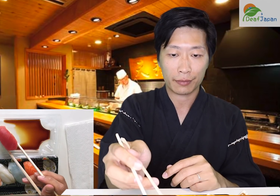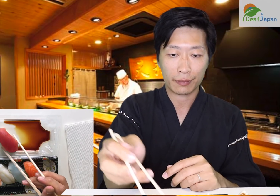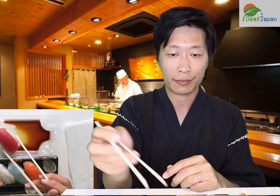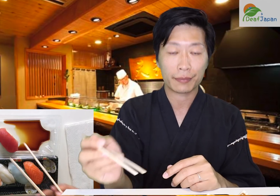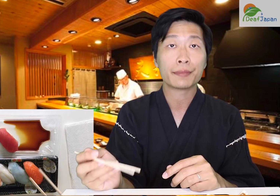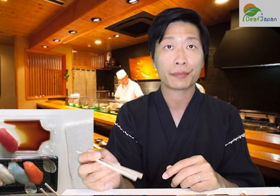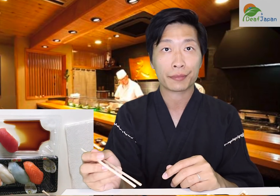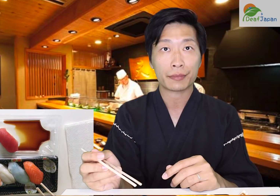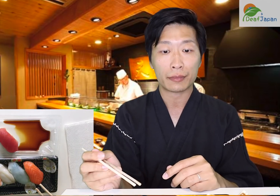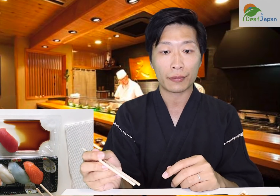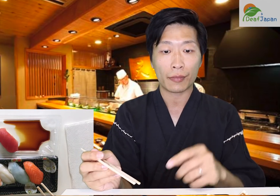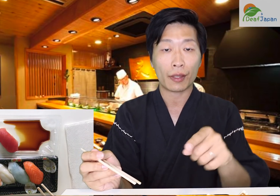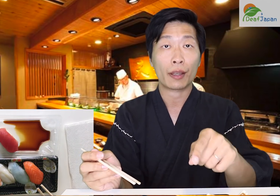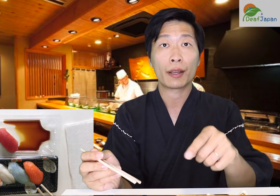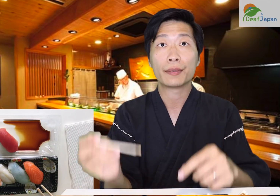Platziere dein Sushi neben der Soja-Soße.